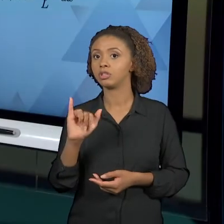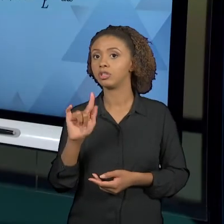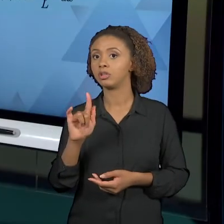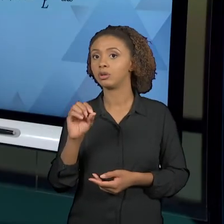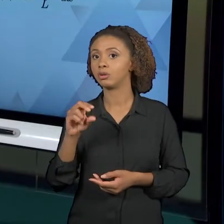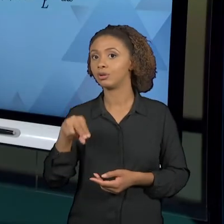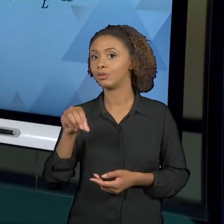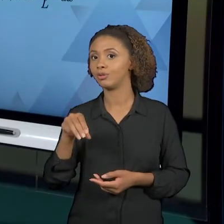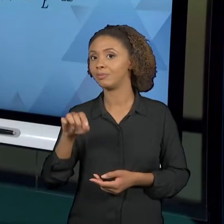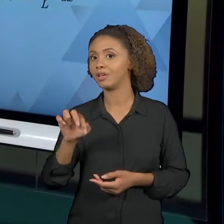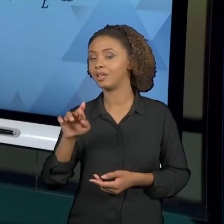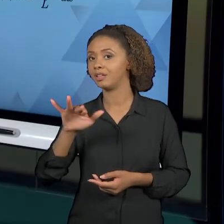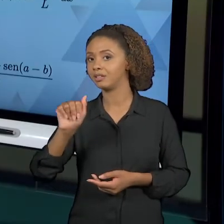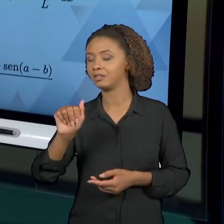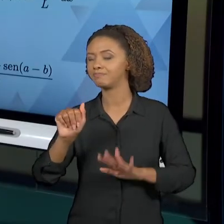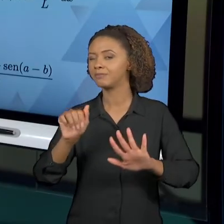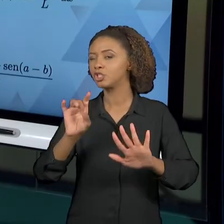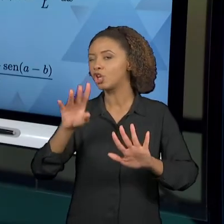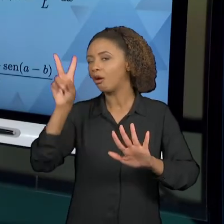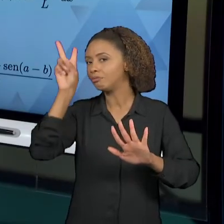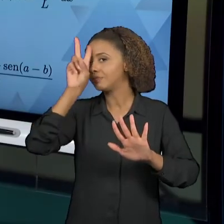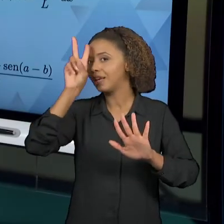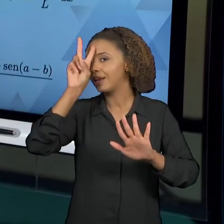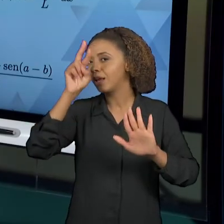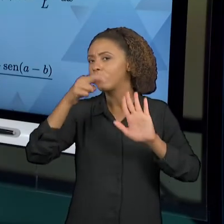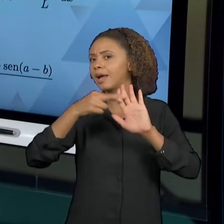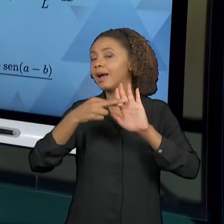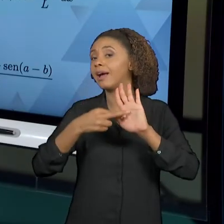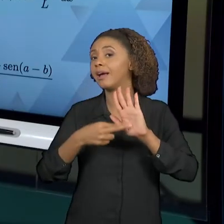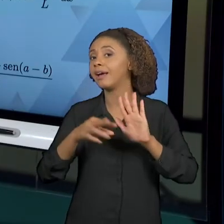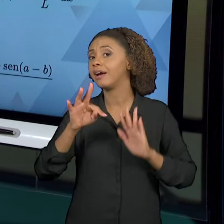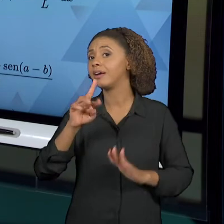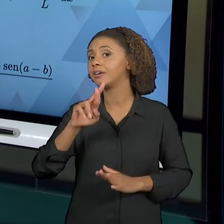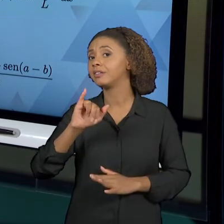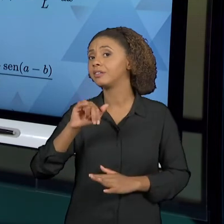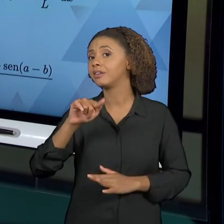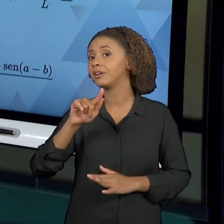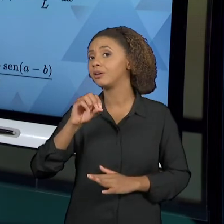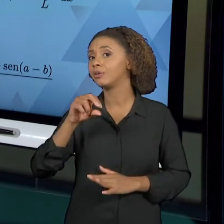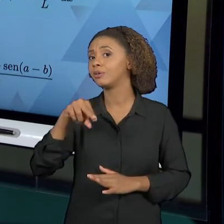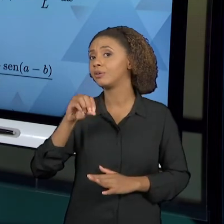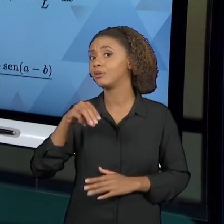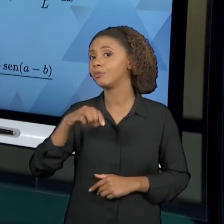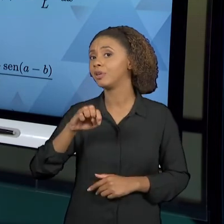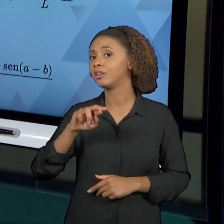ENTÃO AQUI A GENTE TEM QUE RELEMBRAR REGRINHAS DE TRIGONOMETRIA LÁ DO ENSINO MÉDIO.